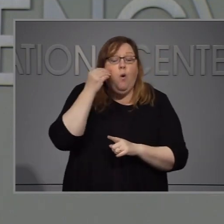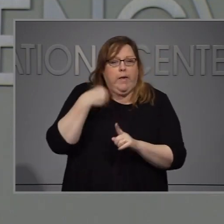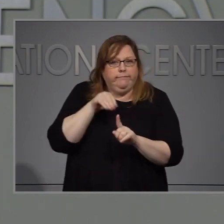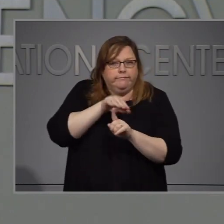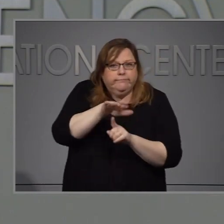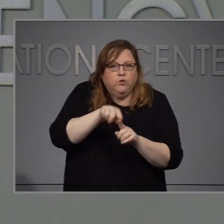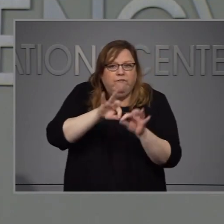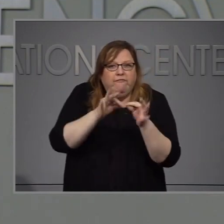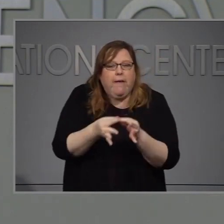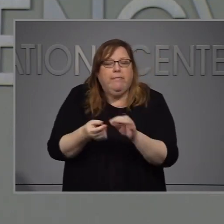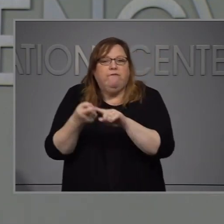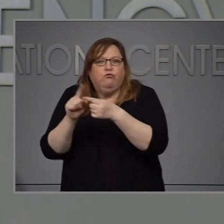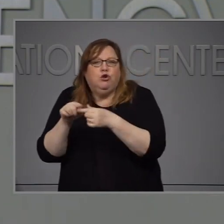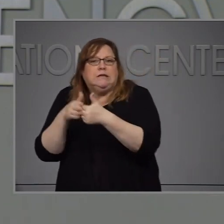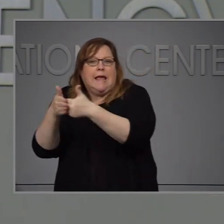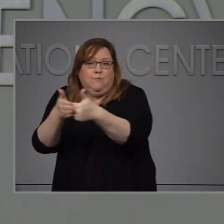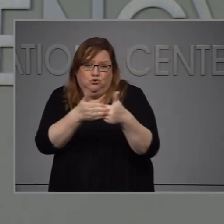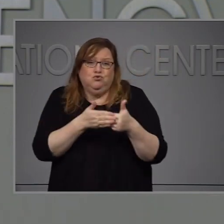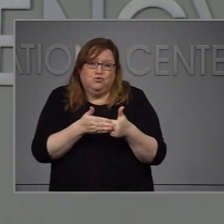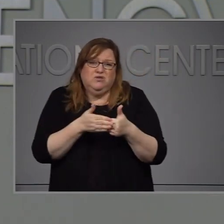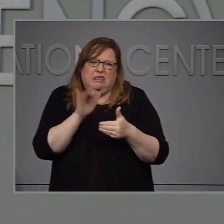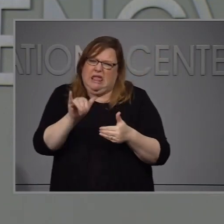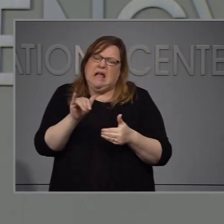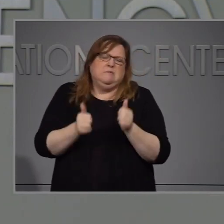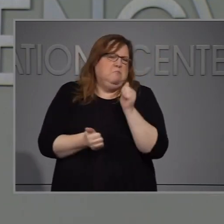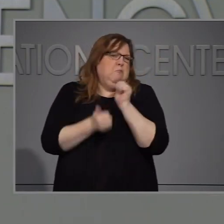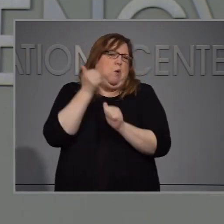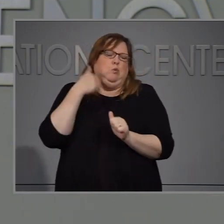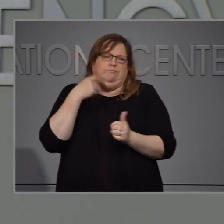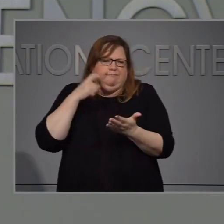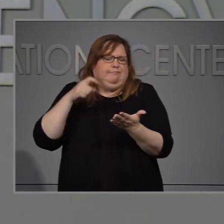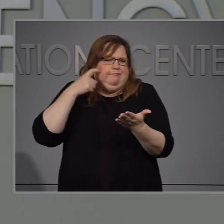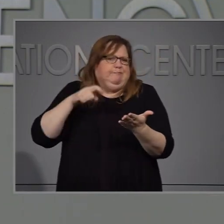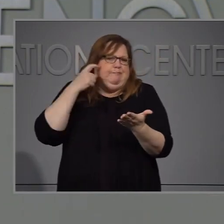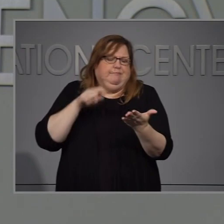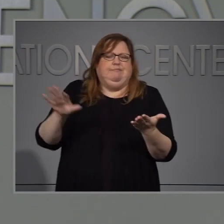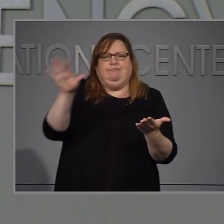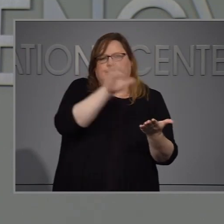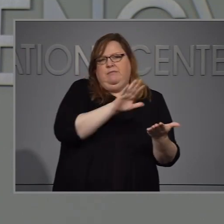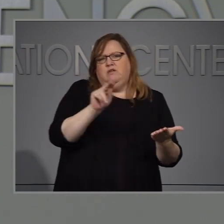toda su familia, sus amigos, sus vecinos. Y eso es lo que estamos viendo en general,